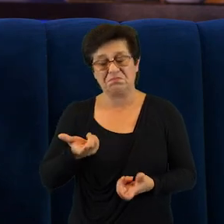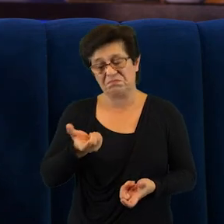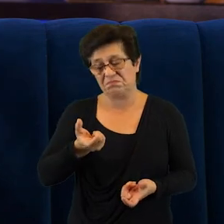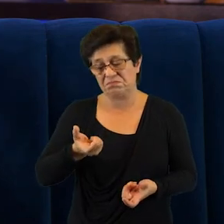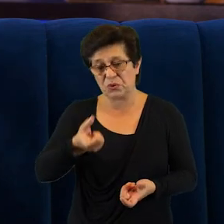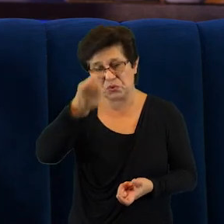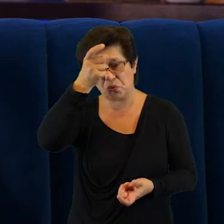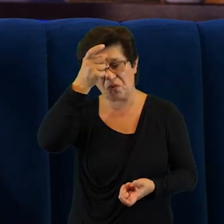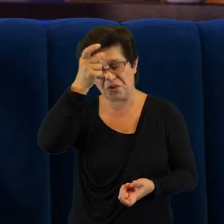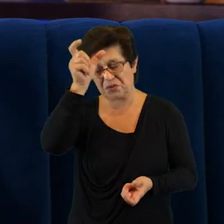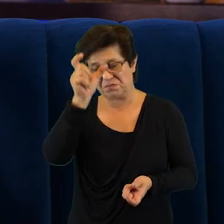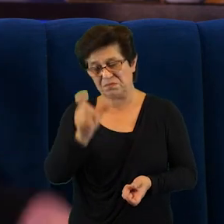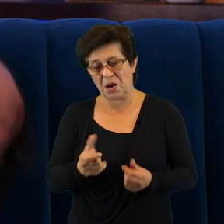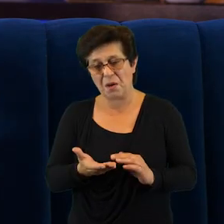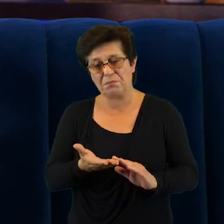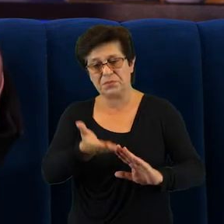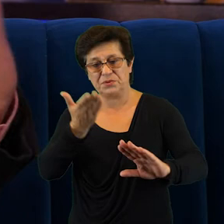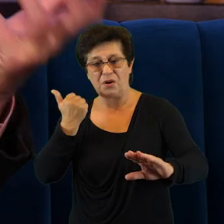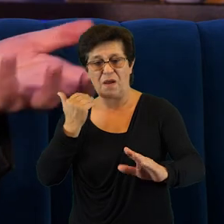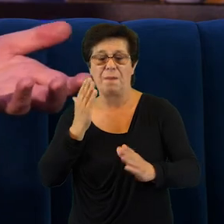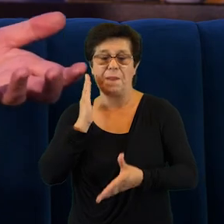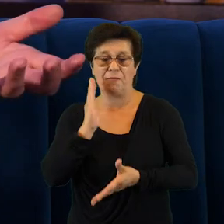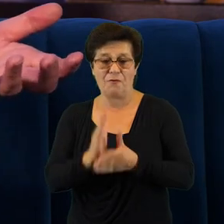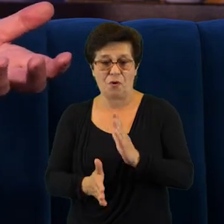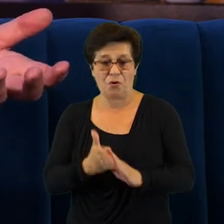Już przed wojną kupującym swoje ubiory